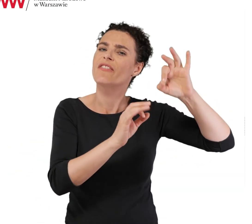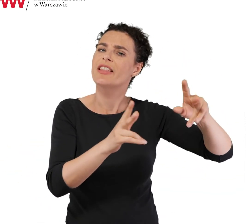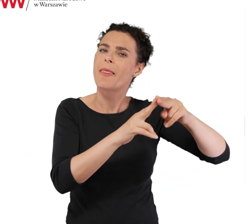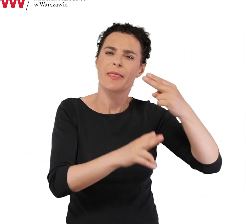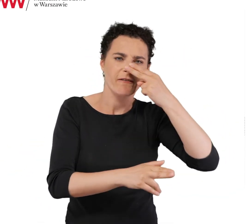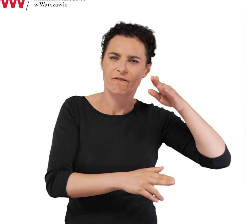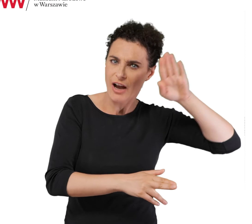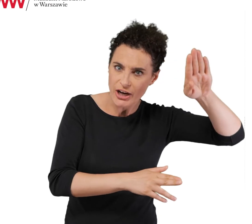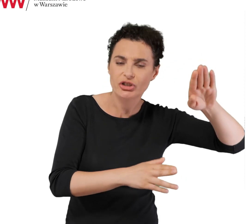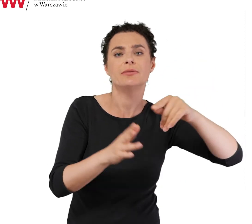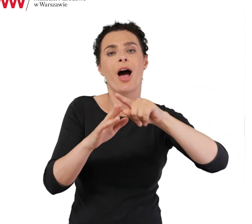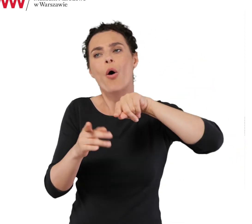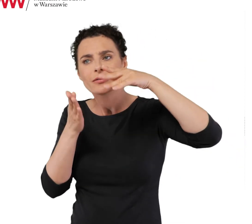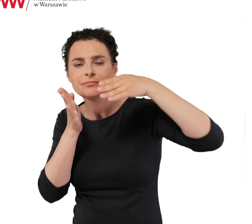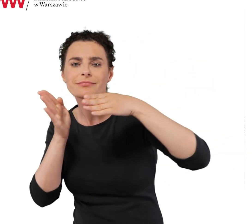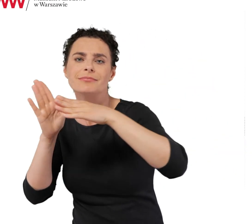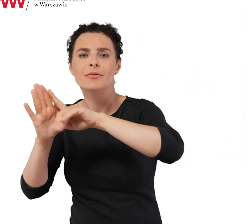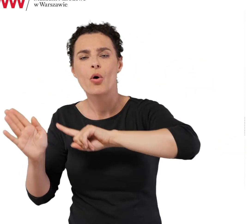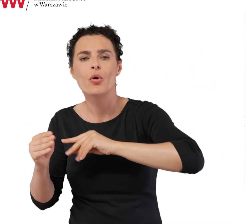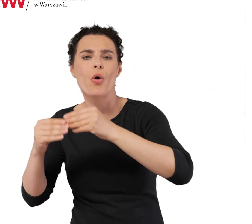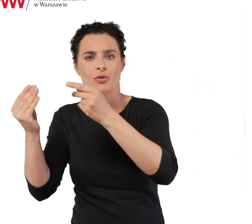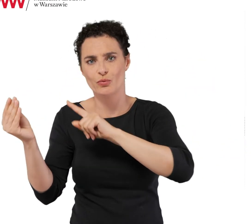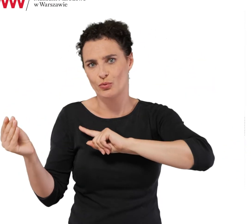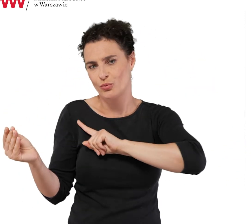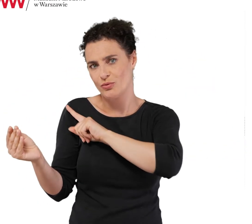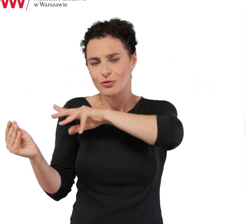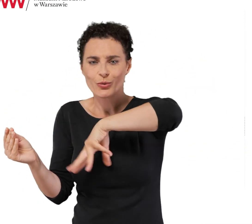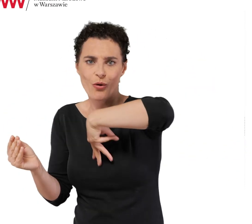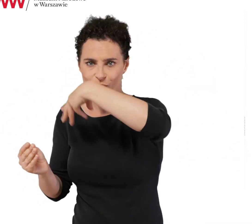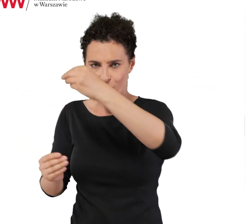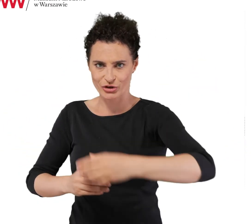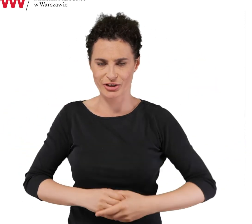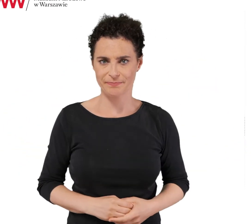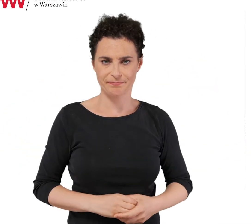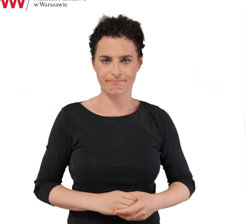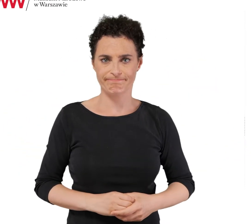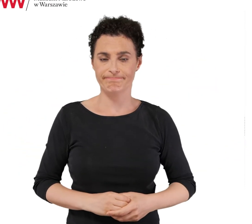jako reakcji na rozwój faszyzmu w Niemczech.